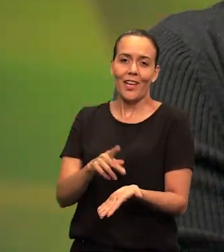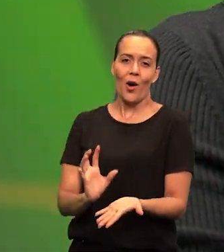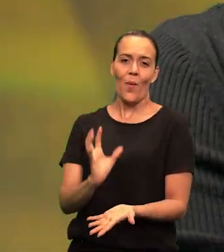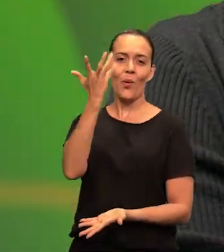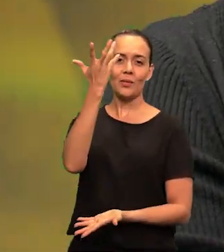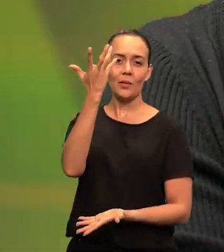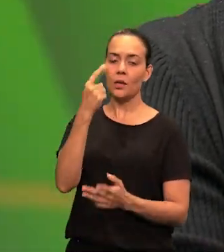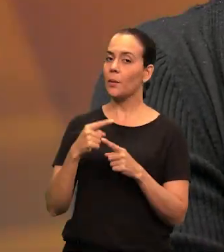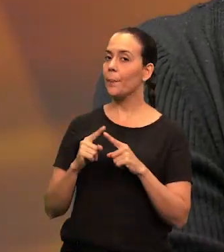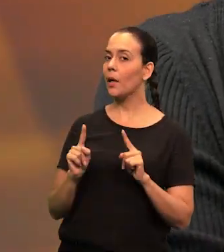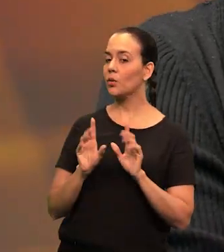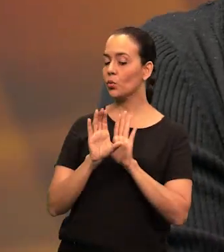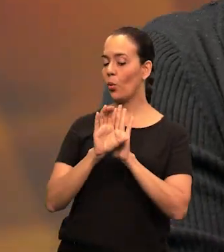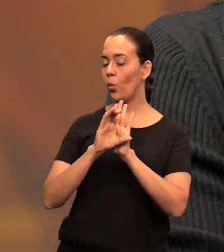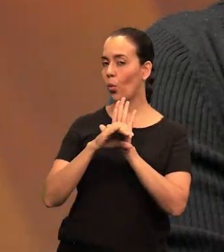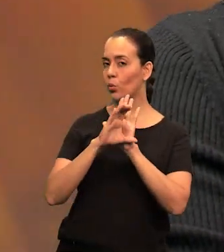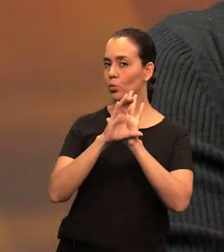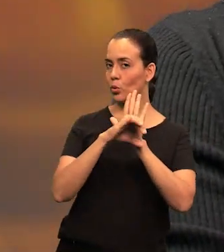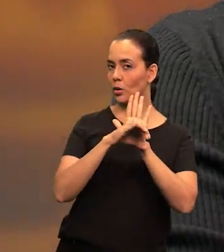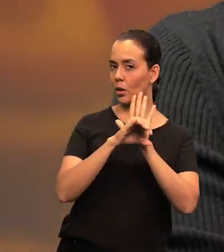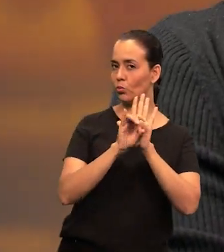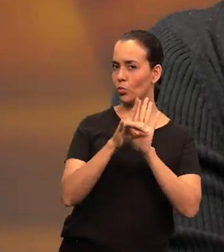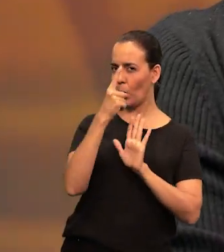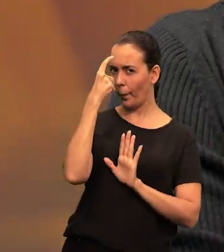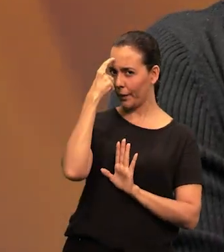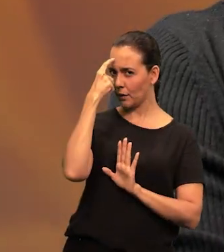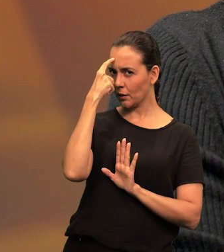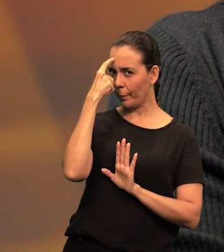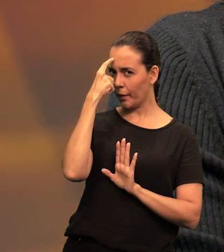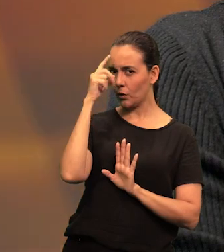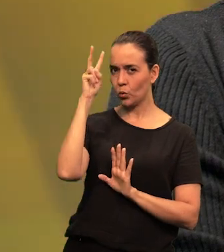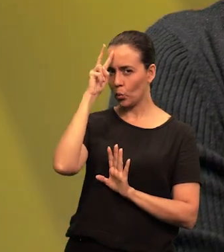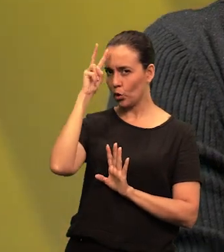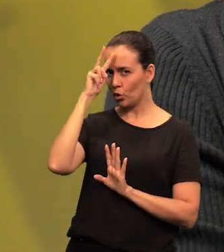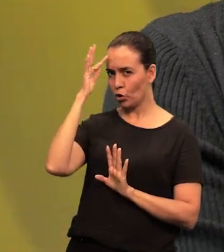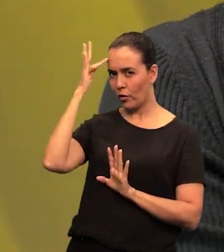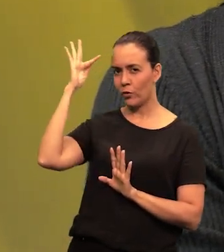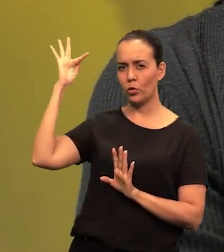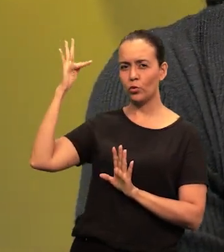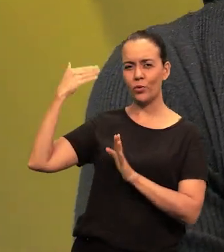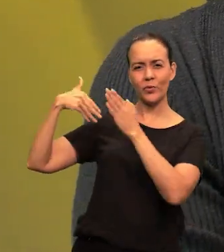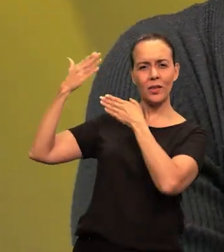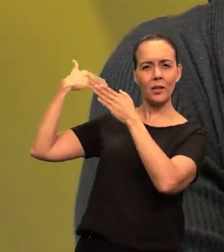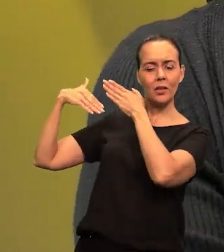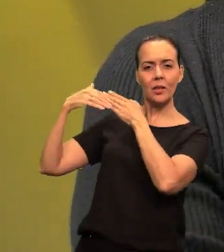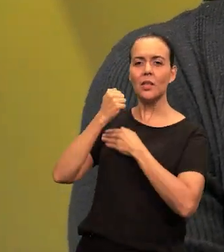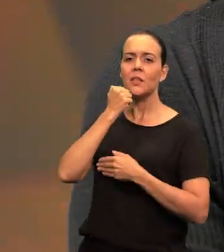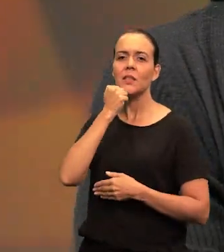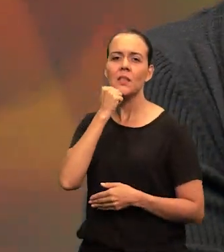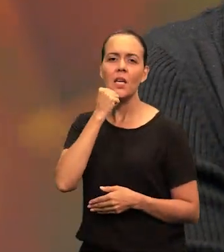eles não são apenas produzidos pelo pensamento e pela história da filosofia ou da ciência